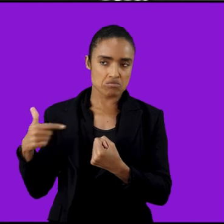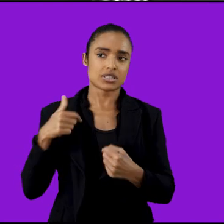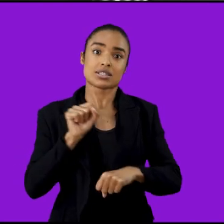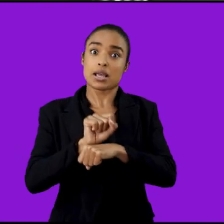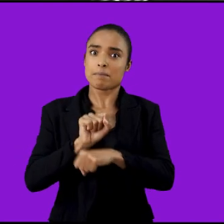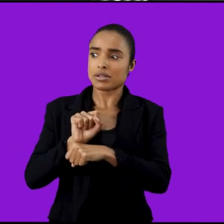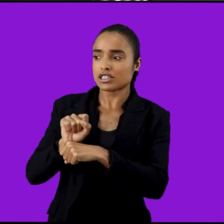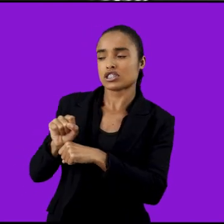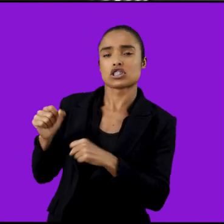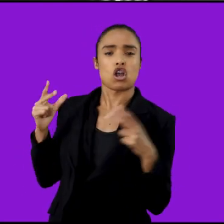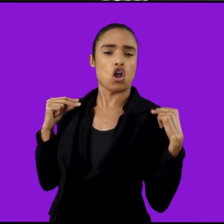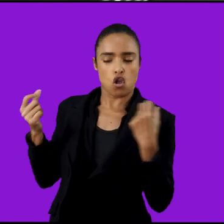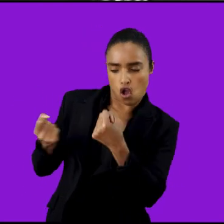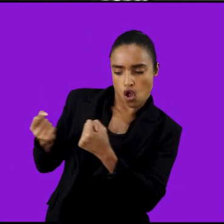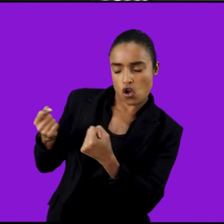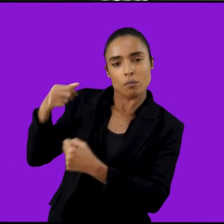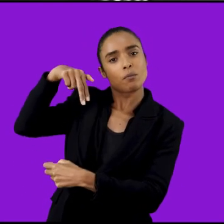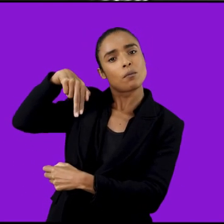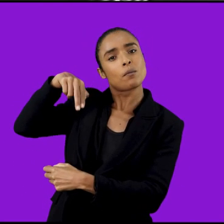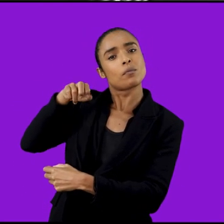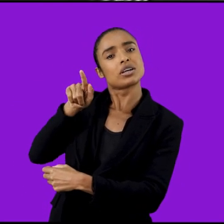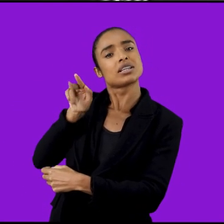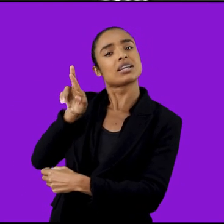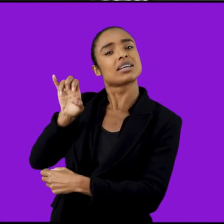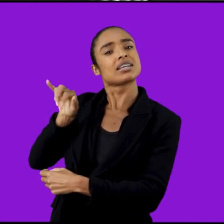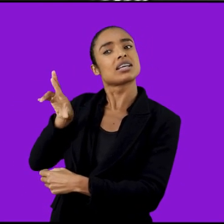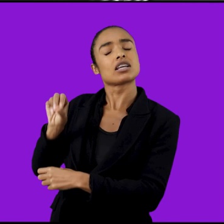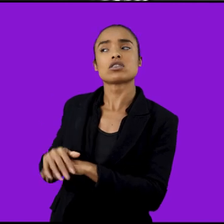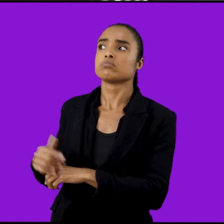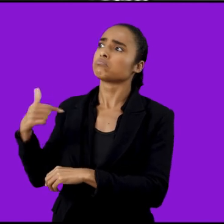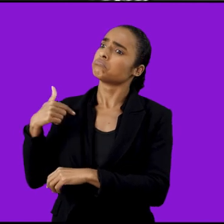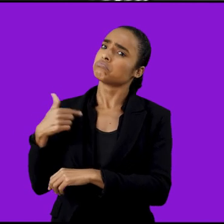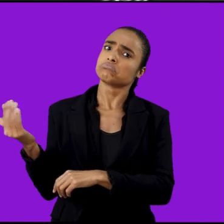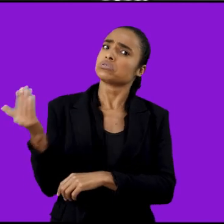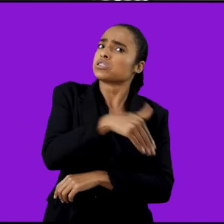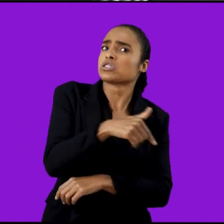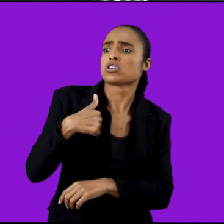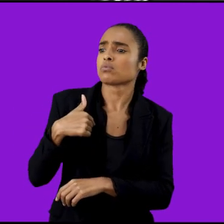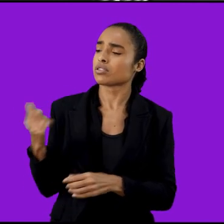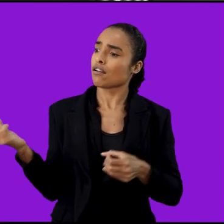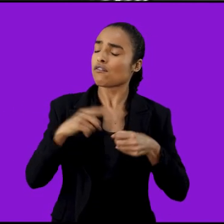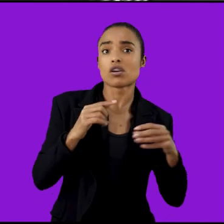esperar o que a gente chamava antes de “Negreiro”. Que era o ônibus que passava, né? Sim Na “madruga”. E eu tinha que esperar pra